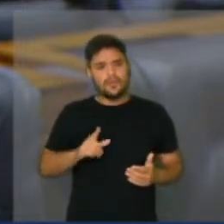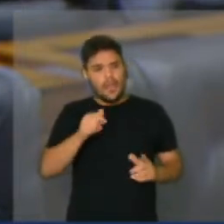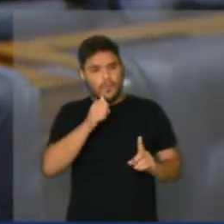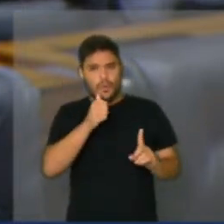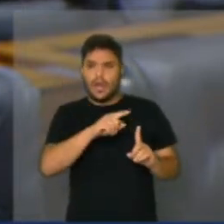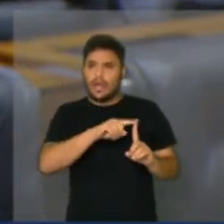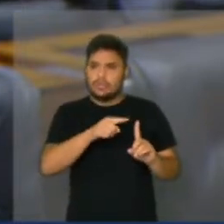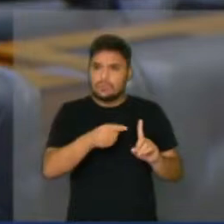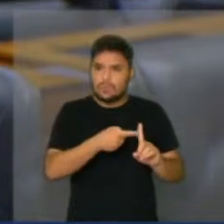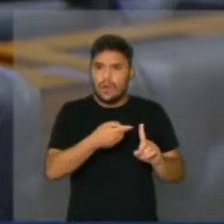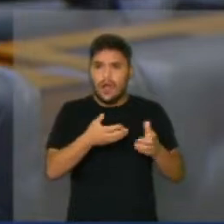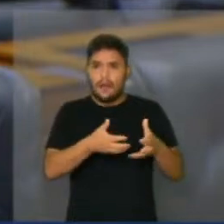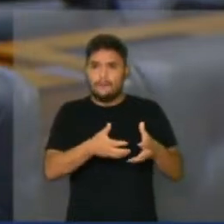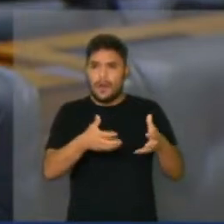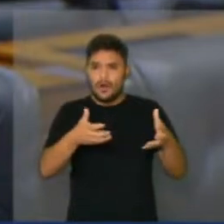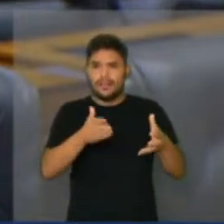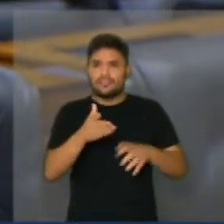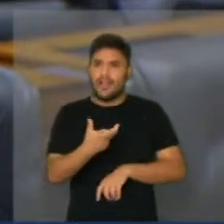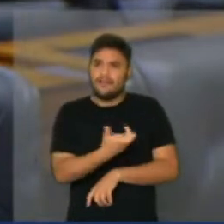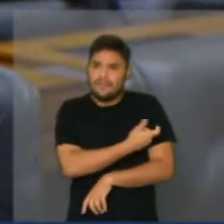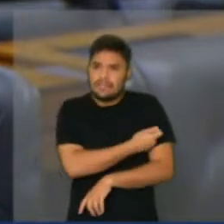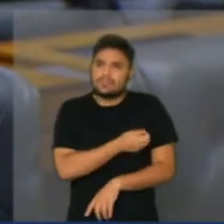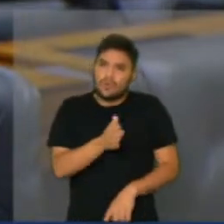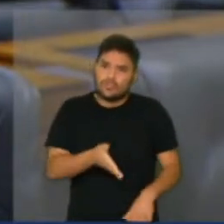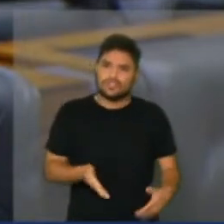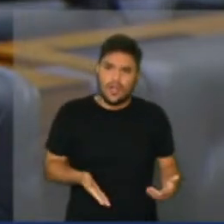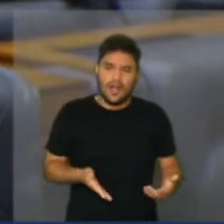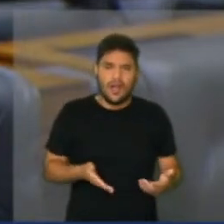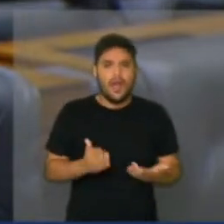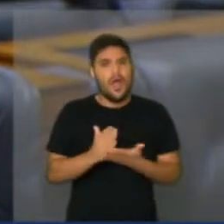ESTÃO VACINADAS, MUITAS QUEREM... GRANDE MAIORIA VOLTAR AO TRABALHO. ATÉ PORQUE PODERÃO SER DEMITIDAS